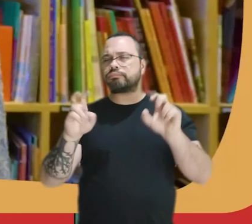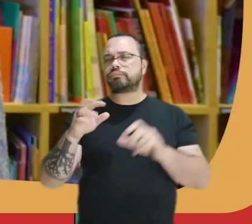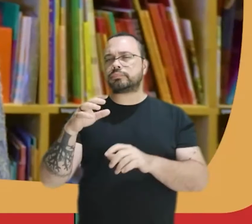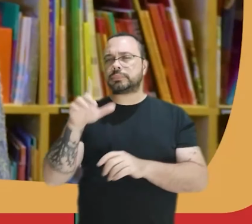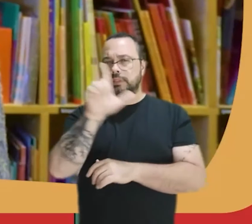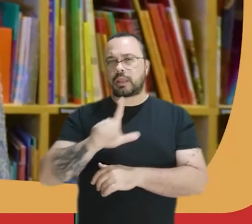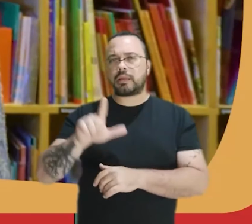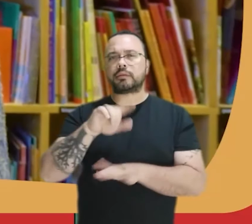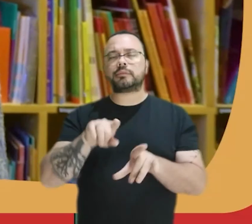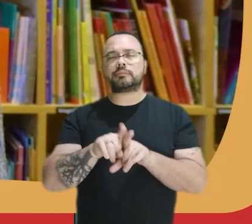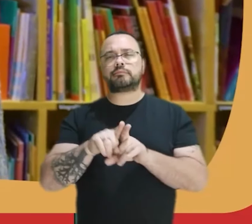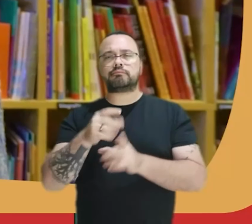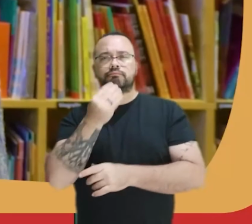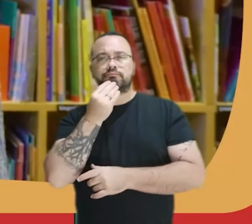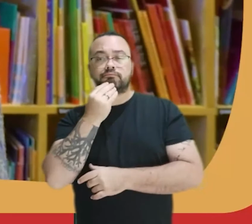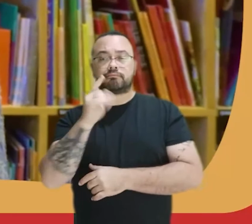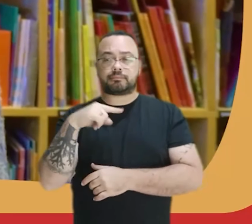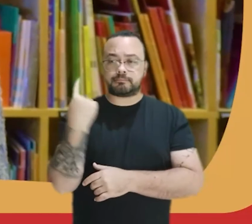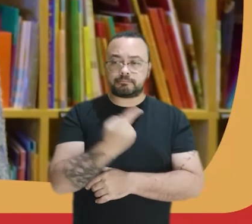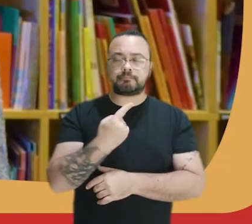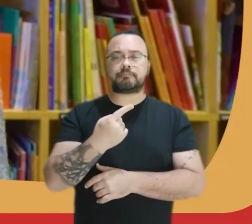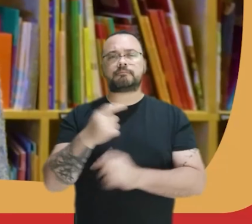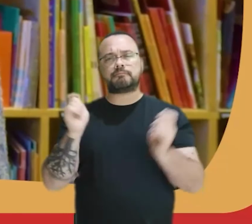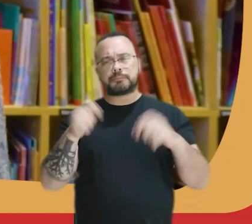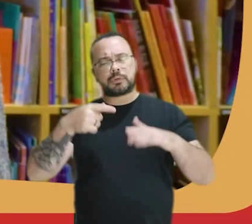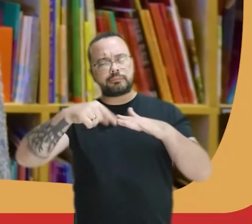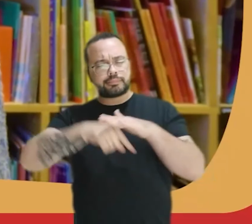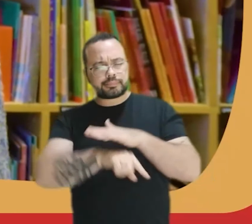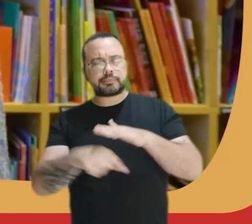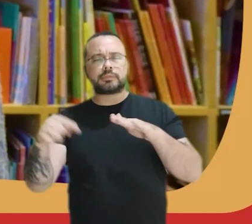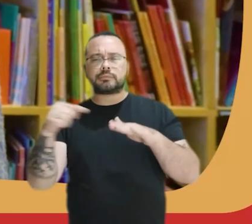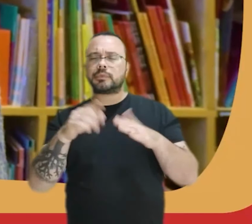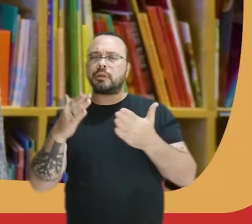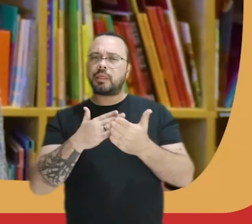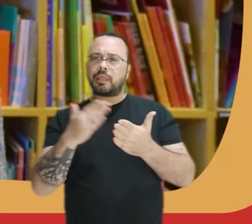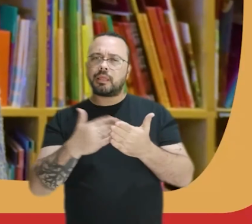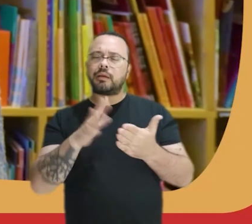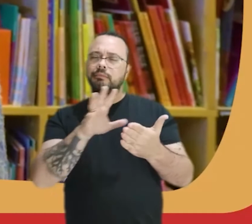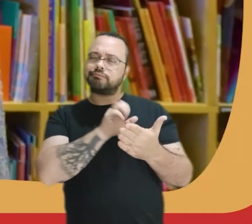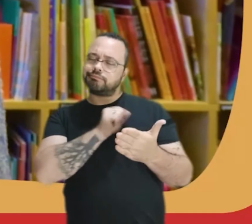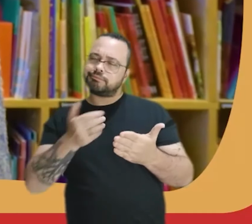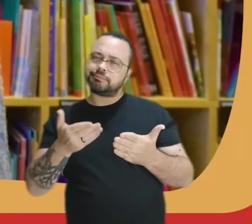então são oportunidades da gente aprofundar em determinados livros que a gente ama,